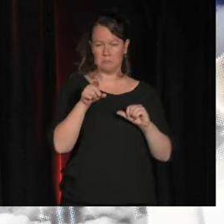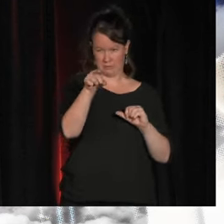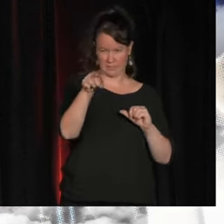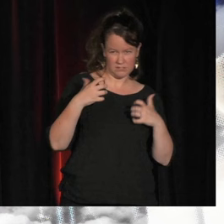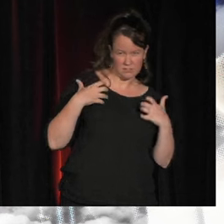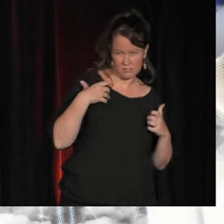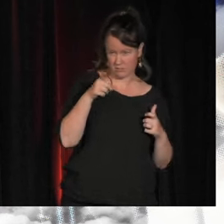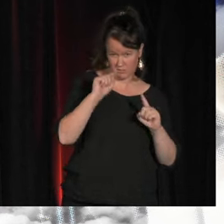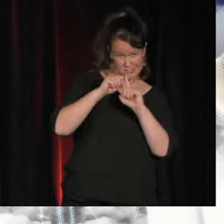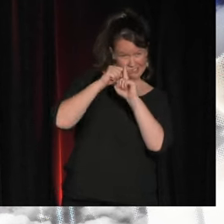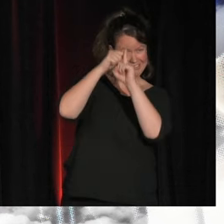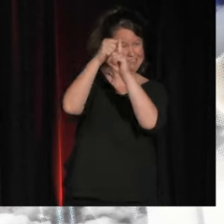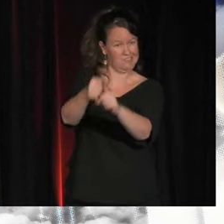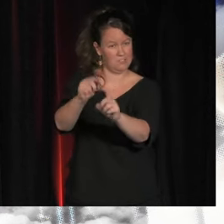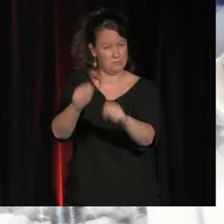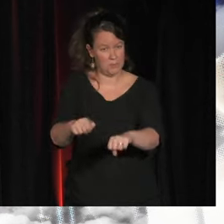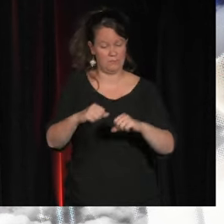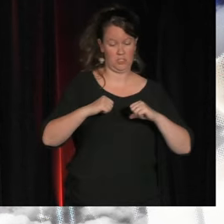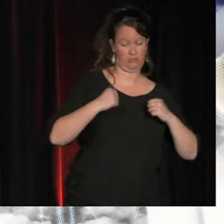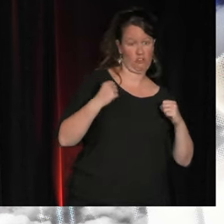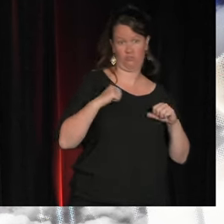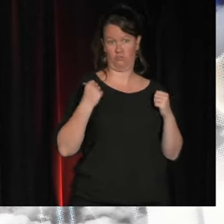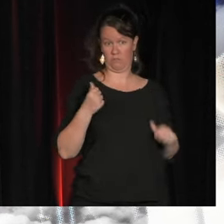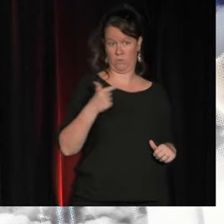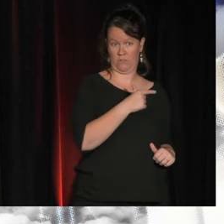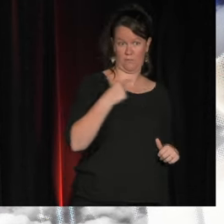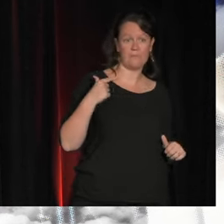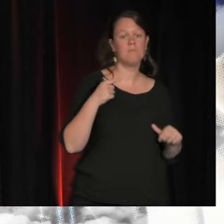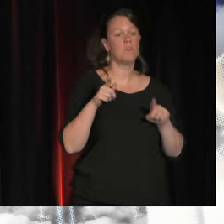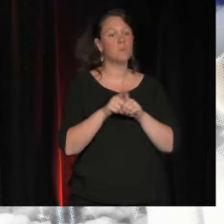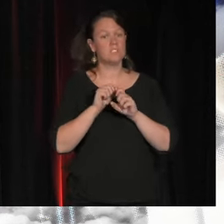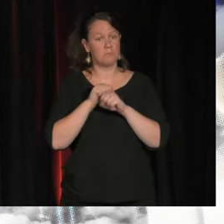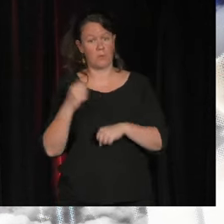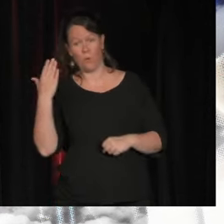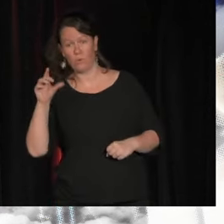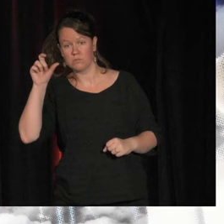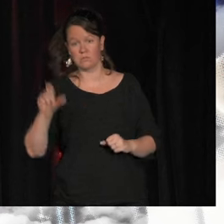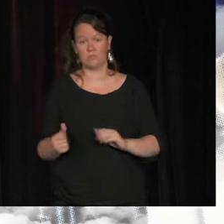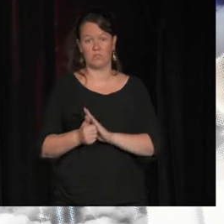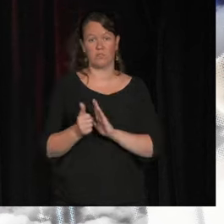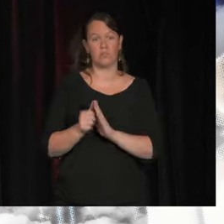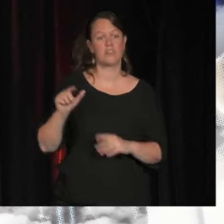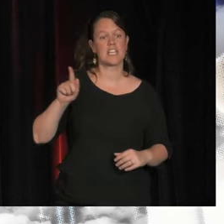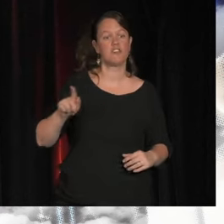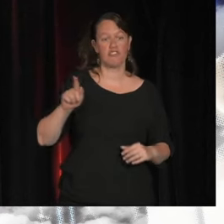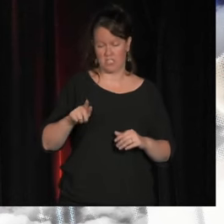Et la dive, c'est ça, ce sont ces deux tanks-là avec aussi typiquement, ça peut être Genji, qui est un autre héros très mobile, qui peut grimper les murs, qui peut dasher.